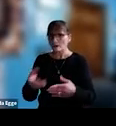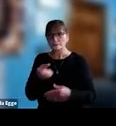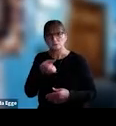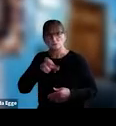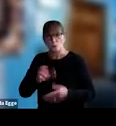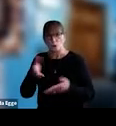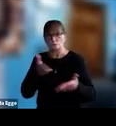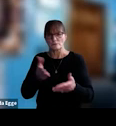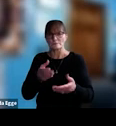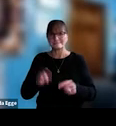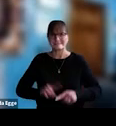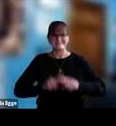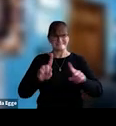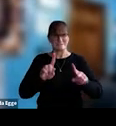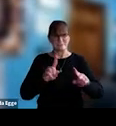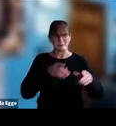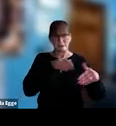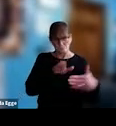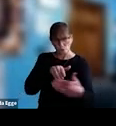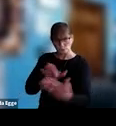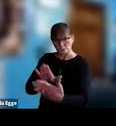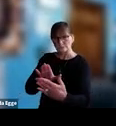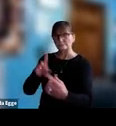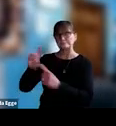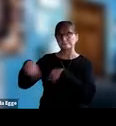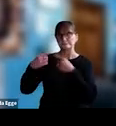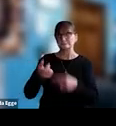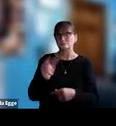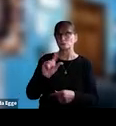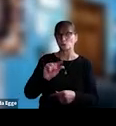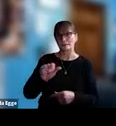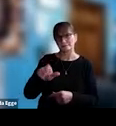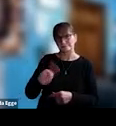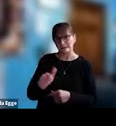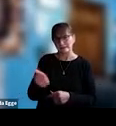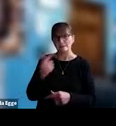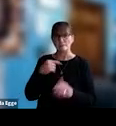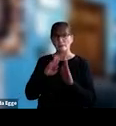en muchas roles diferentes desde 2010. Esa es mi historia con SOAR.